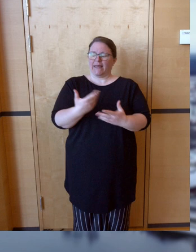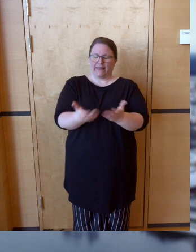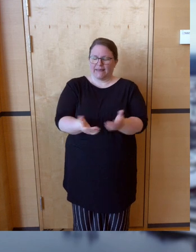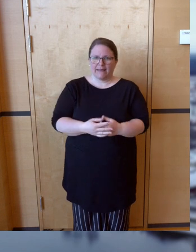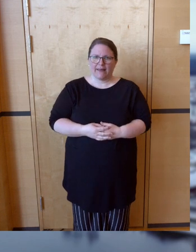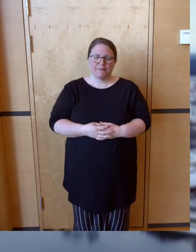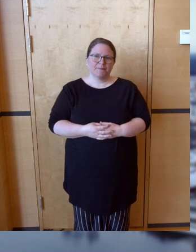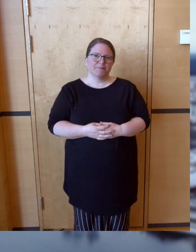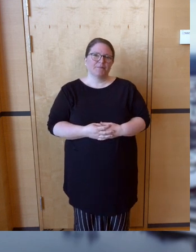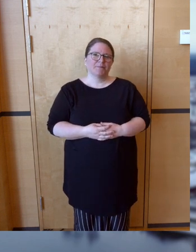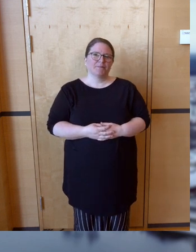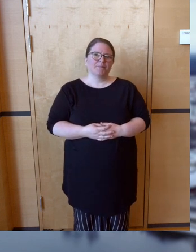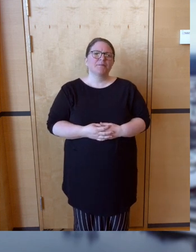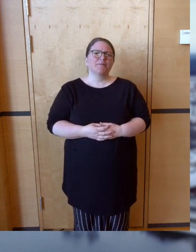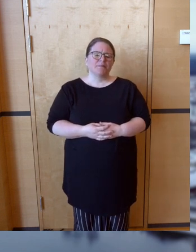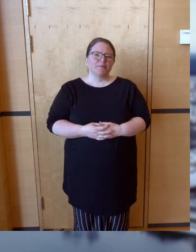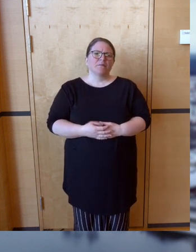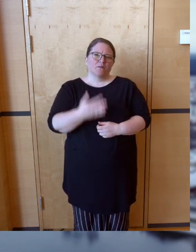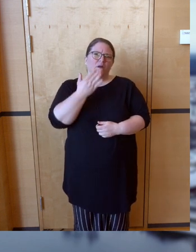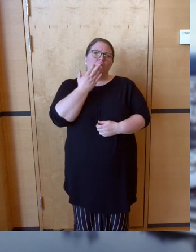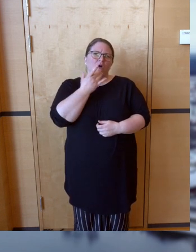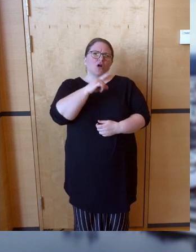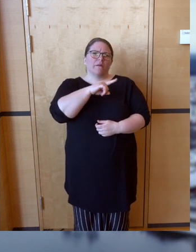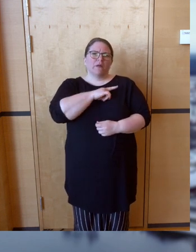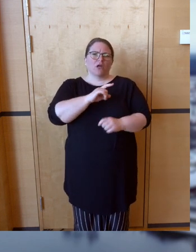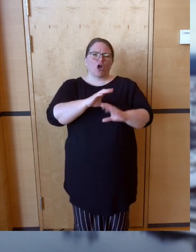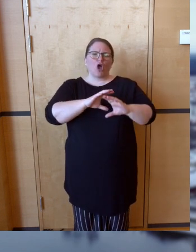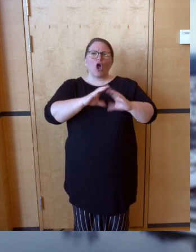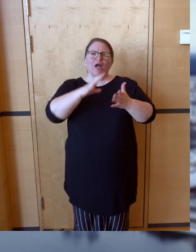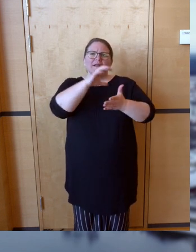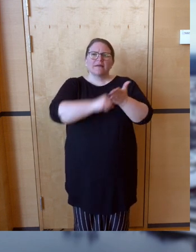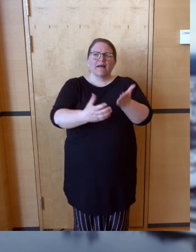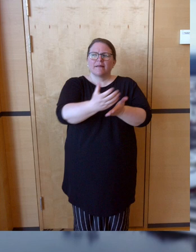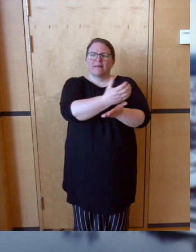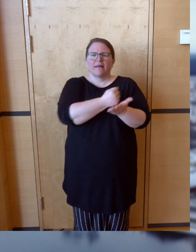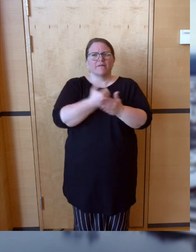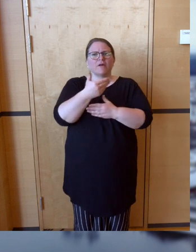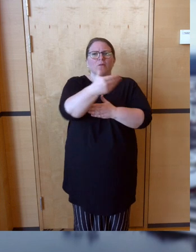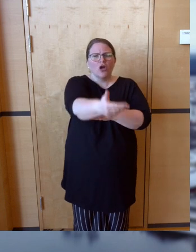Jag funderar när pratar mycket ökade skatteintäkter Framtiden befolkningsutvecklingen och liknande